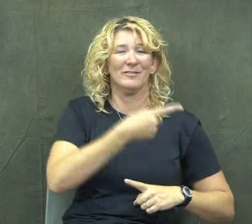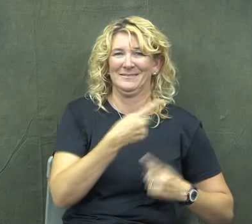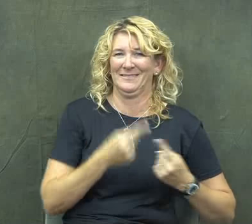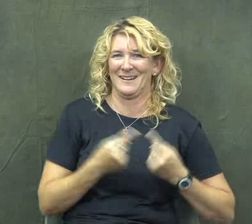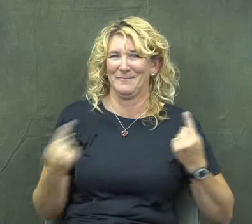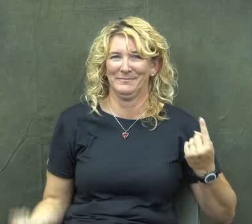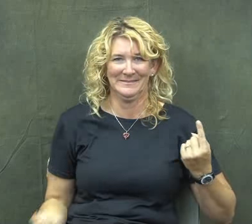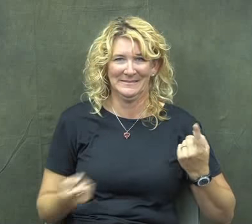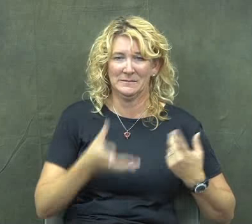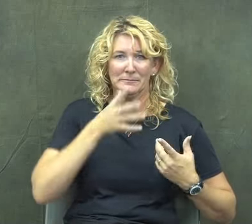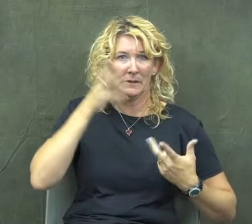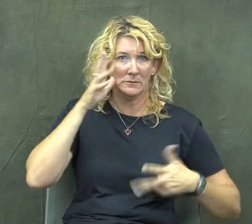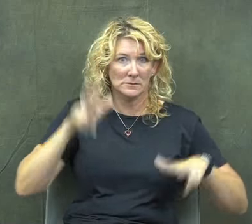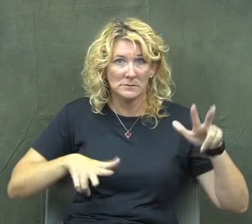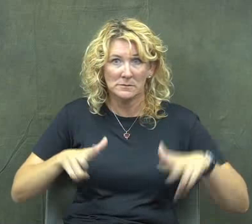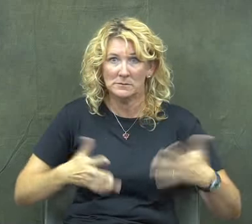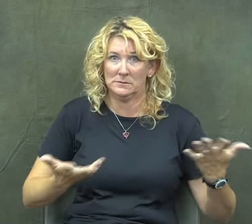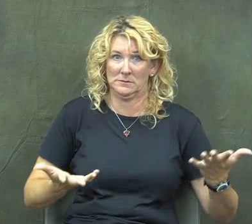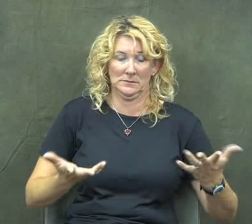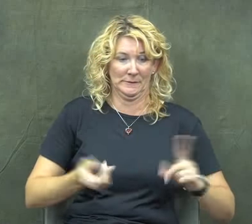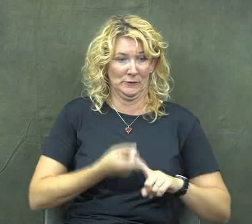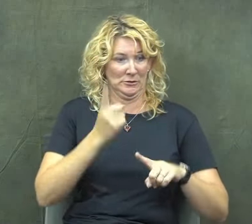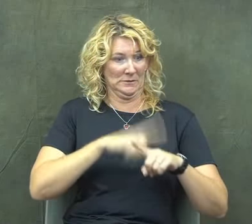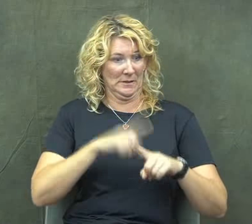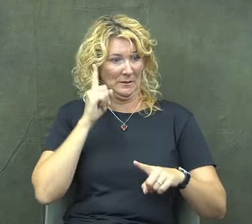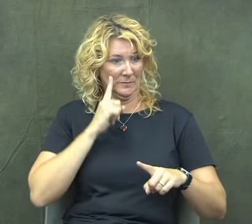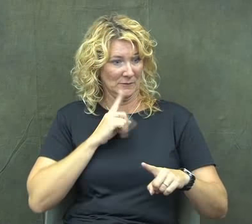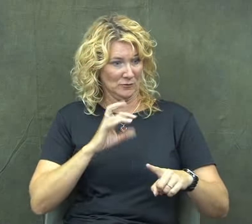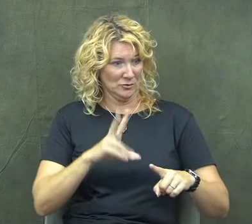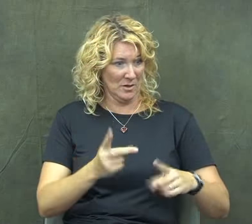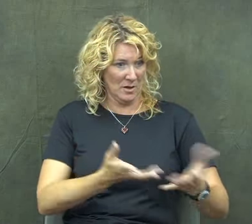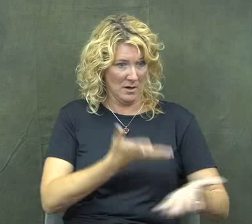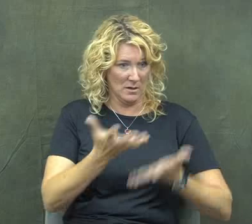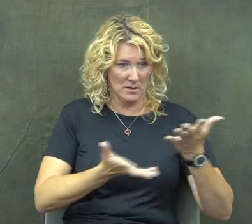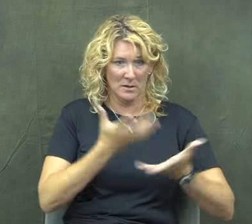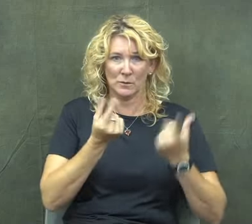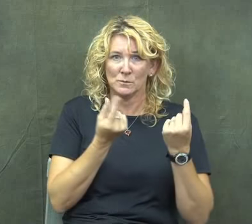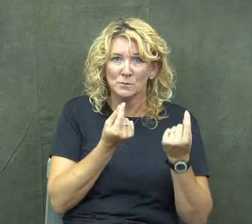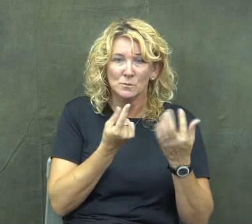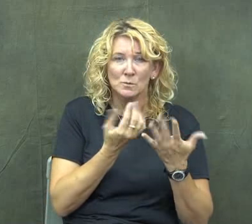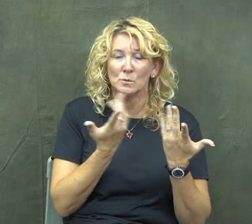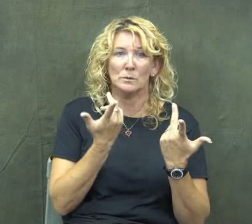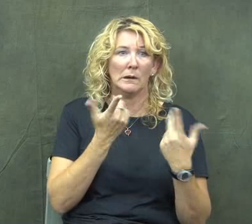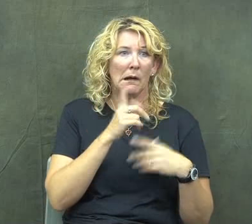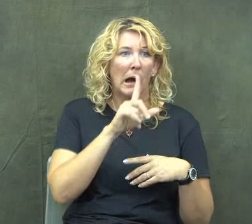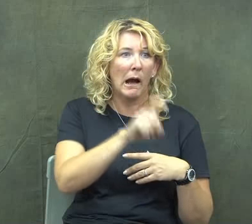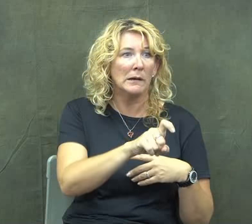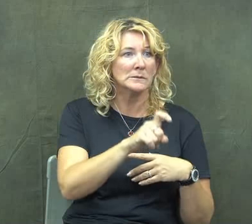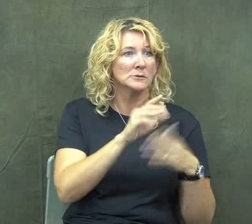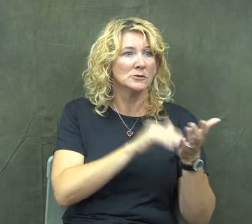La experiencia de mis padres fue lo opuesto. Ellos...yo fui su primera vez de manejar un niño sordo, ellos no sabían que hacer.